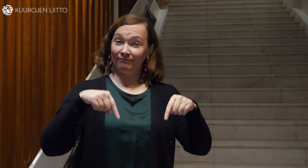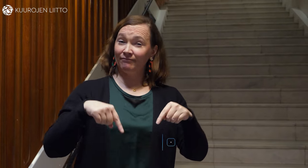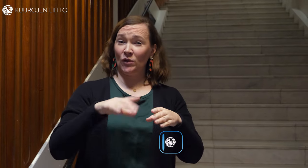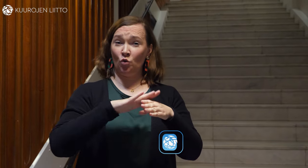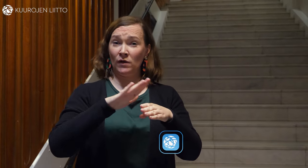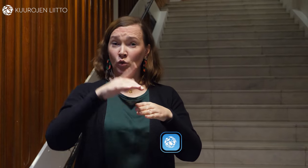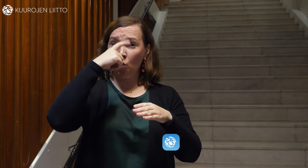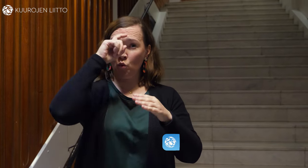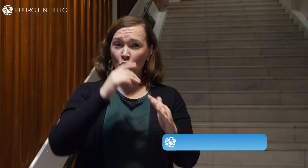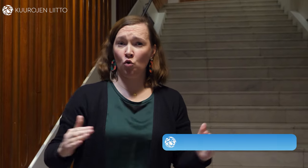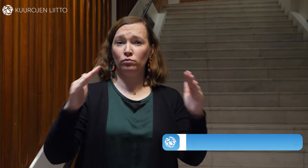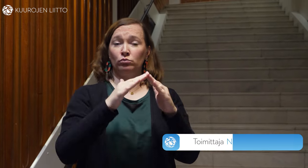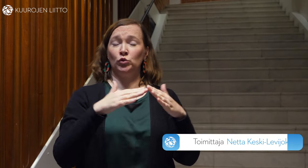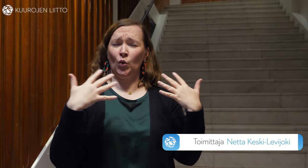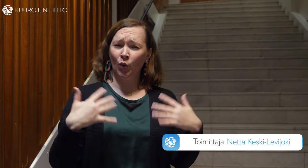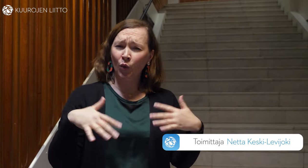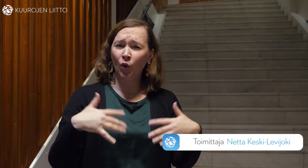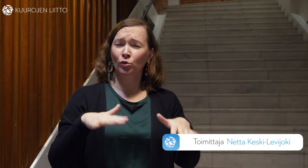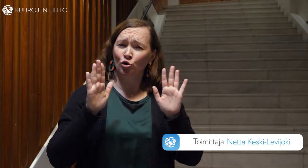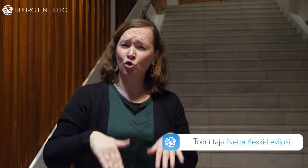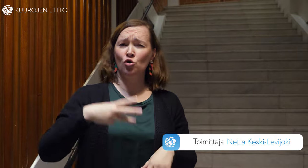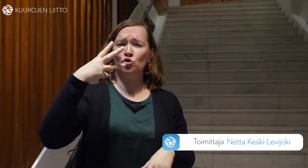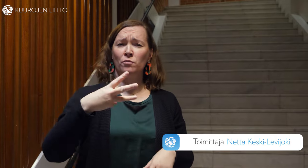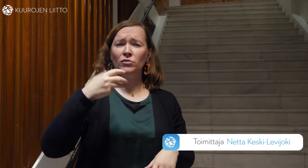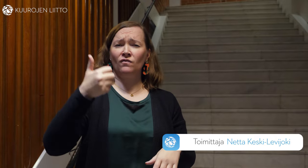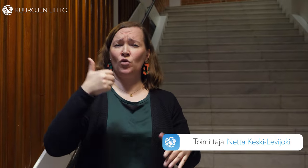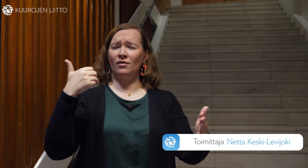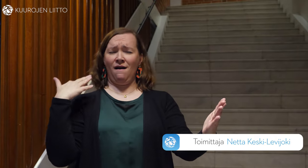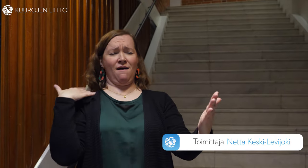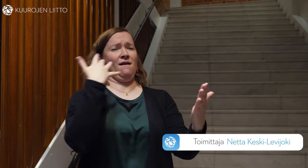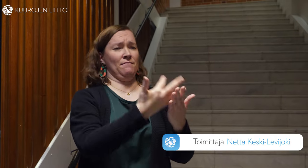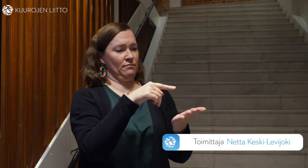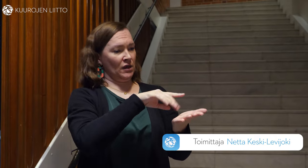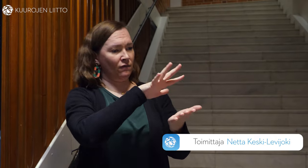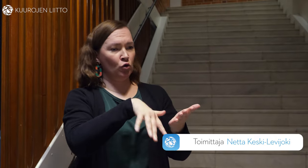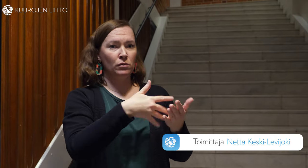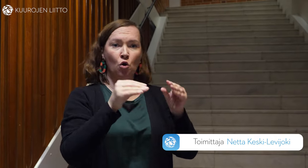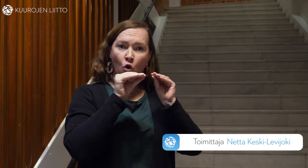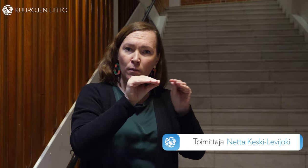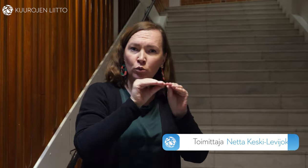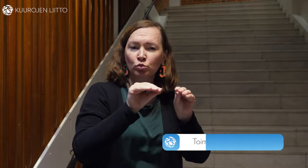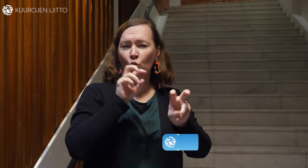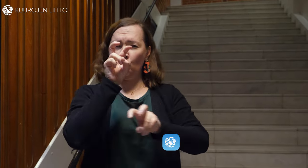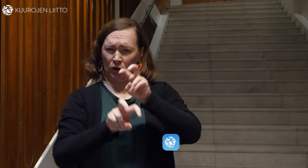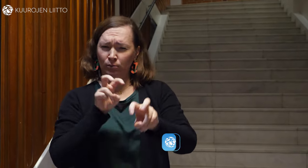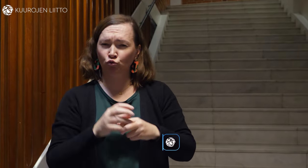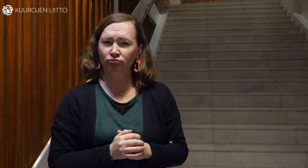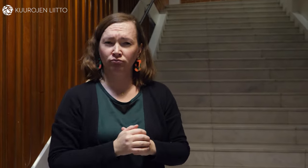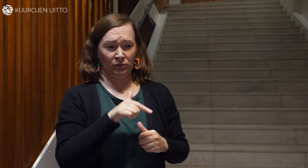Täällä Jyväskylän yliopistossa on harjoitettu viittomakielen opetusta - ja tutkimusta jo peräti 30 vuoden ajan.